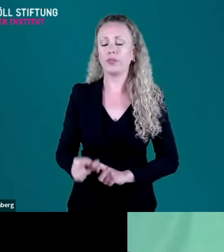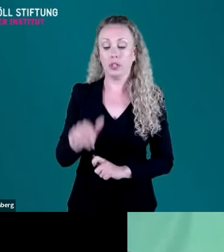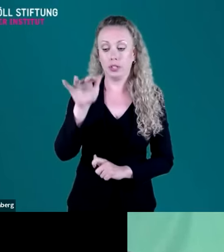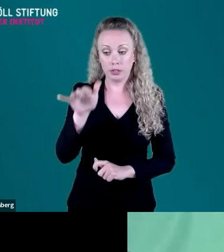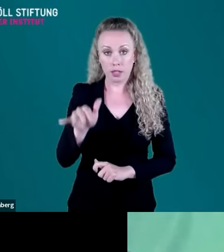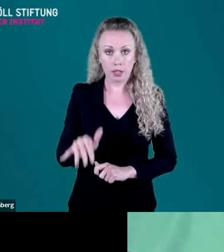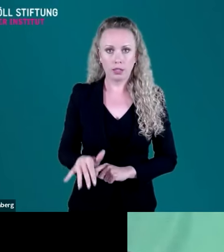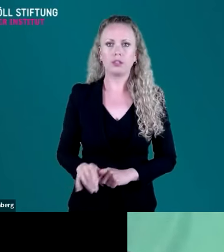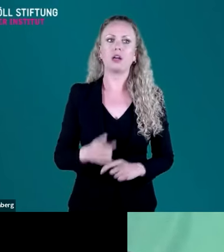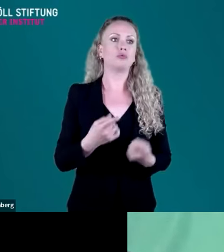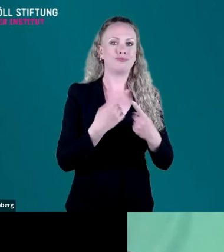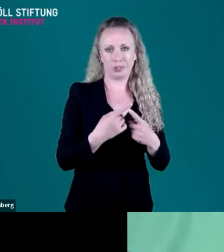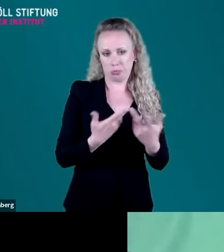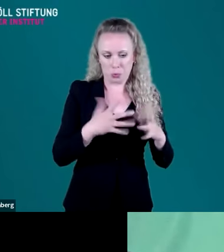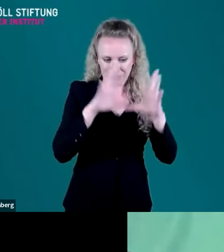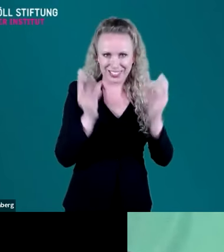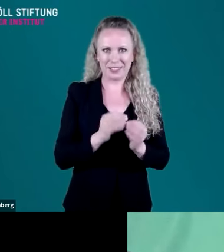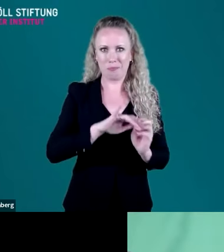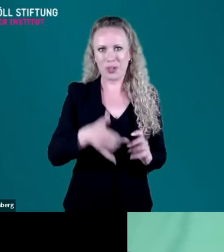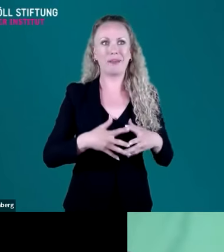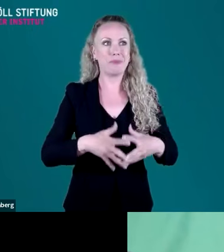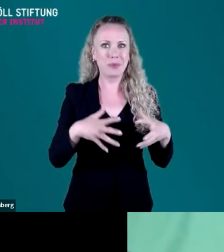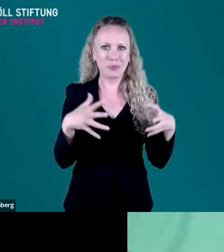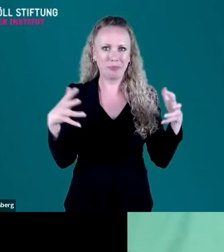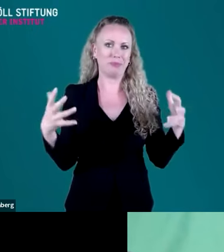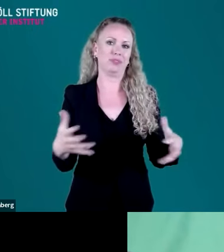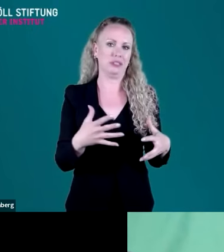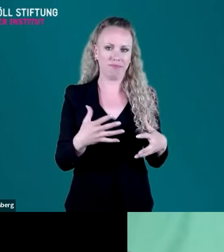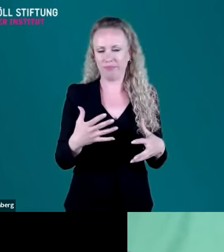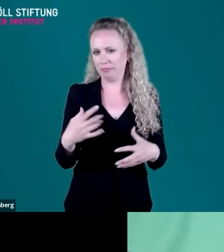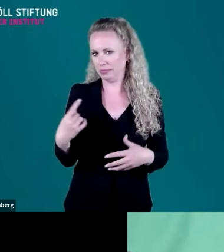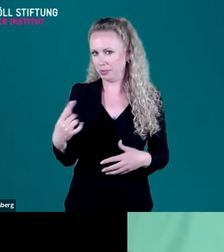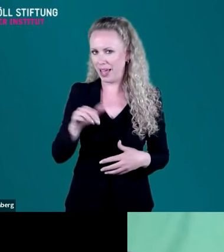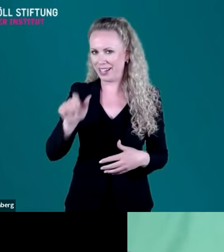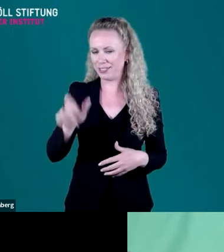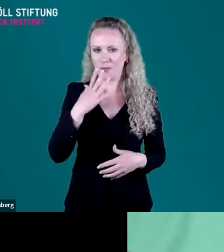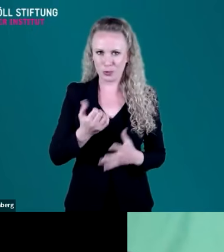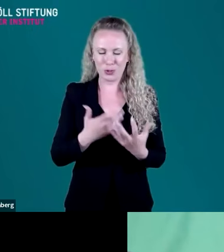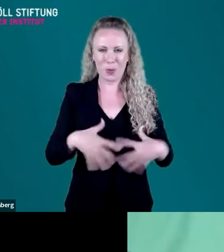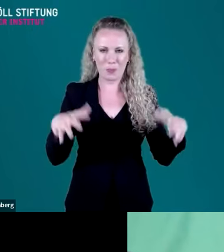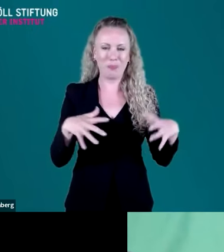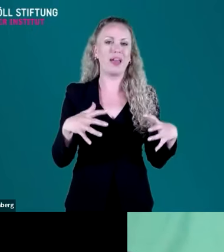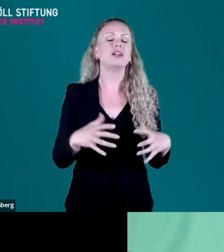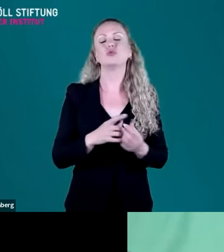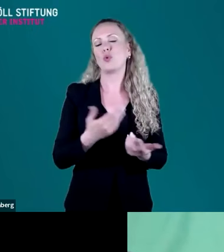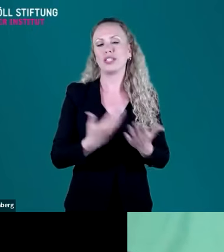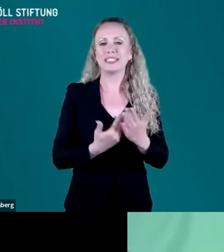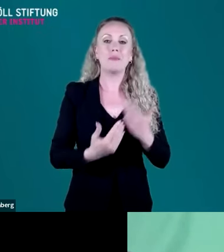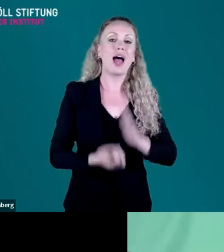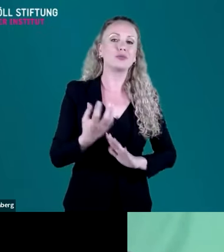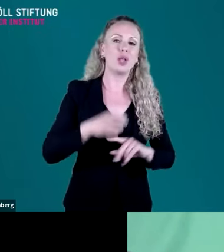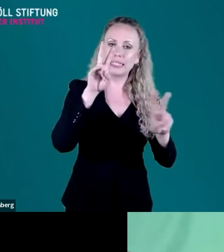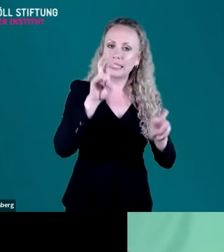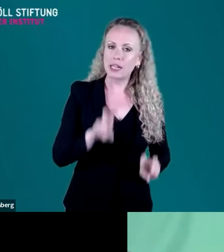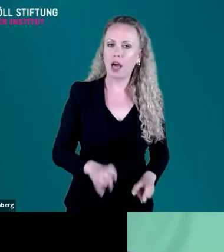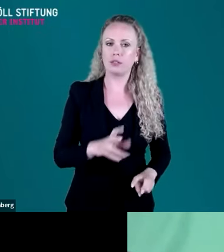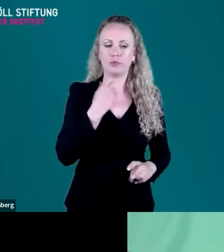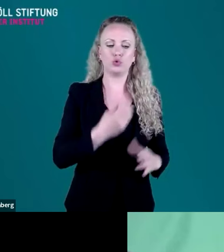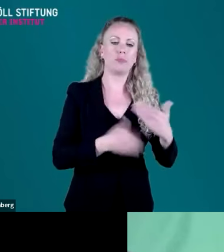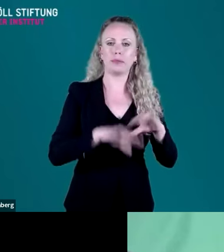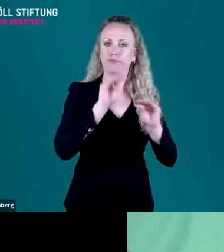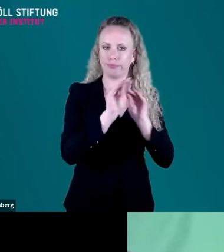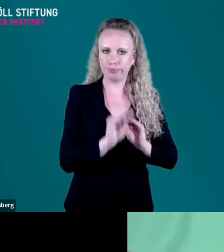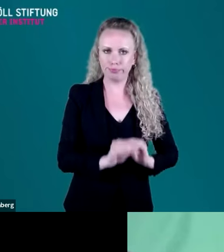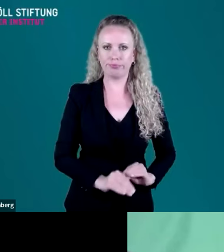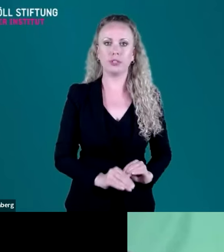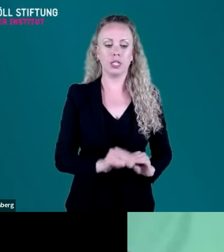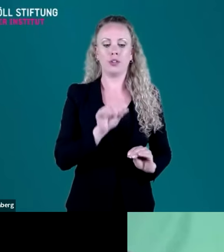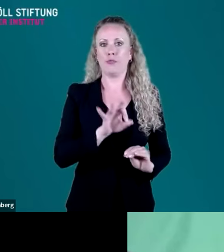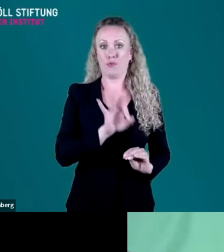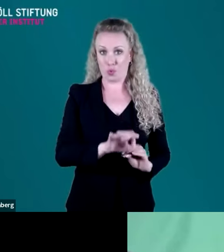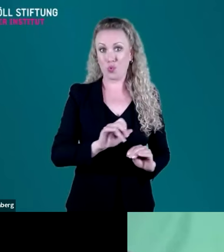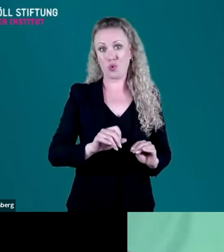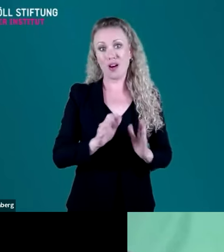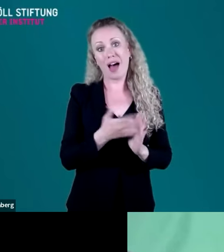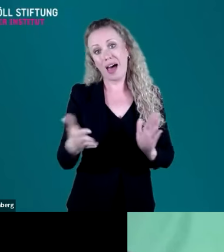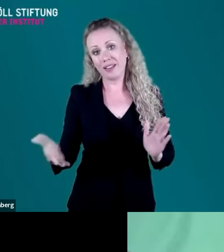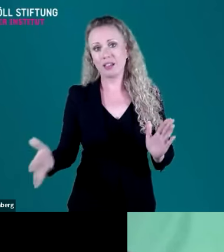Und was auch wachsen kann und wo auch aktuelle Zitate auch eingebracht werden können, um eben diesen Atlas auch aktuell zu halten.